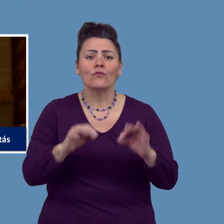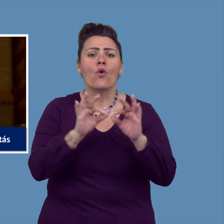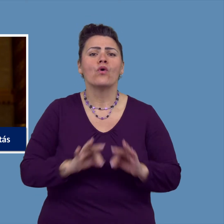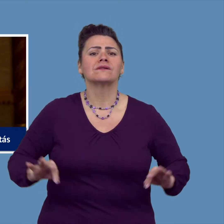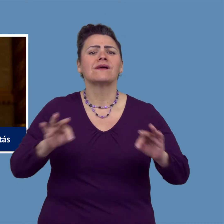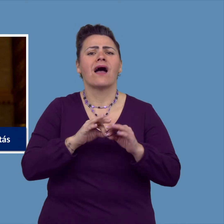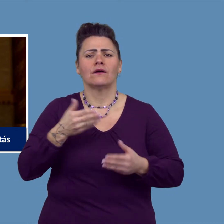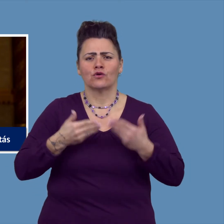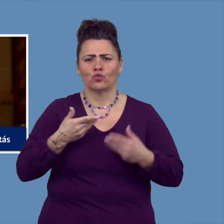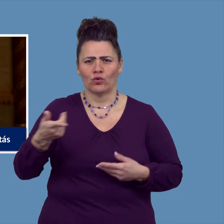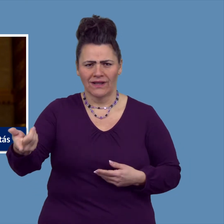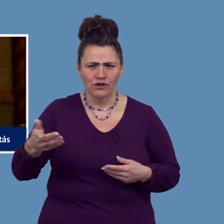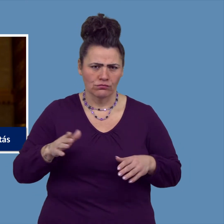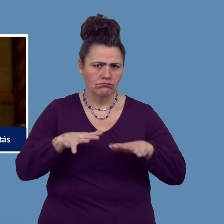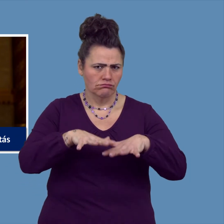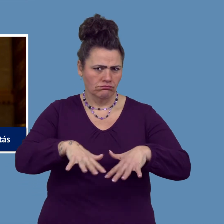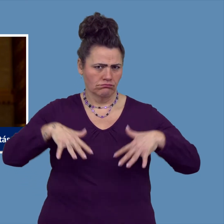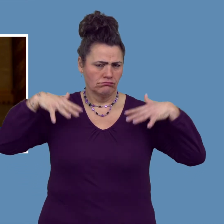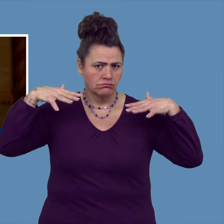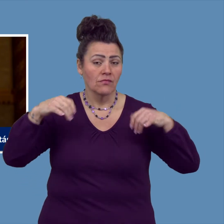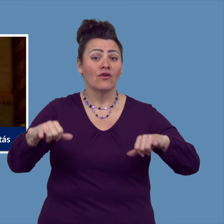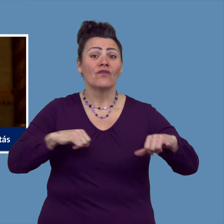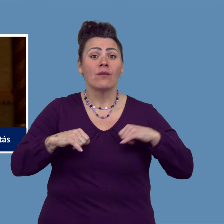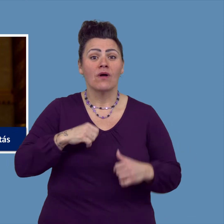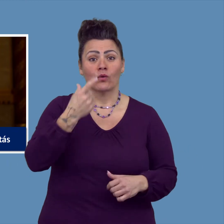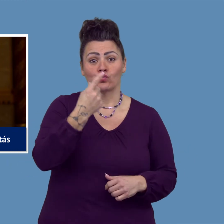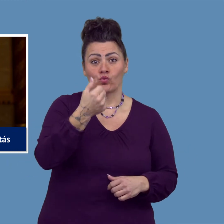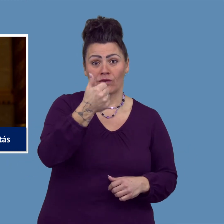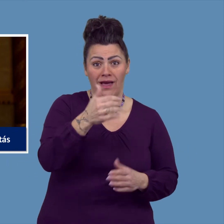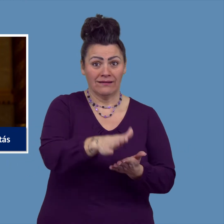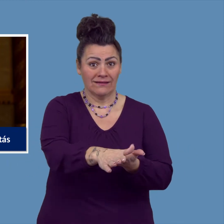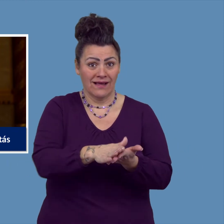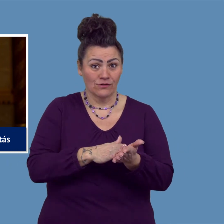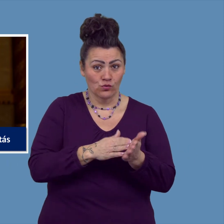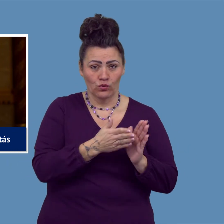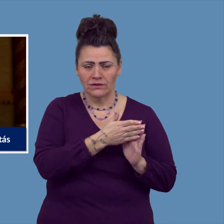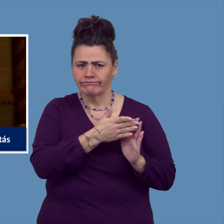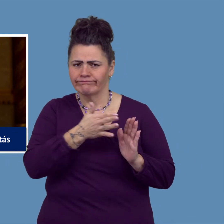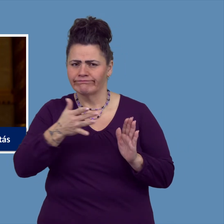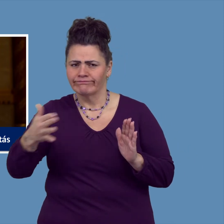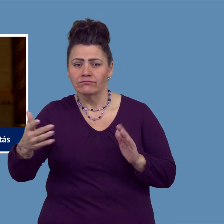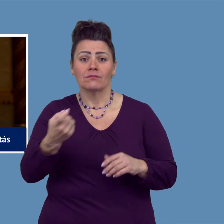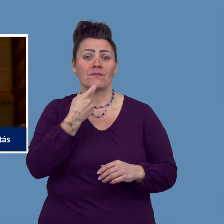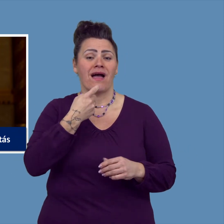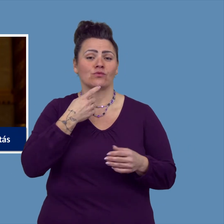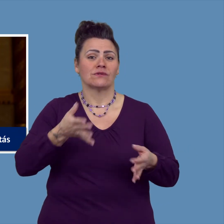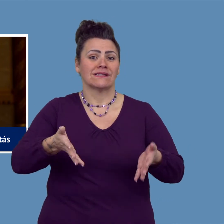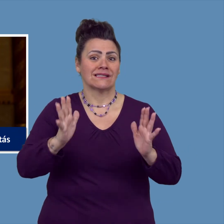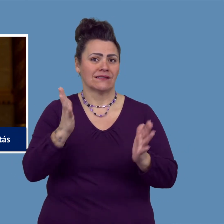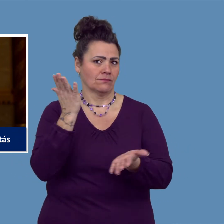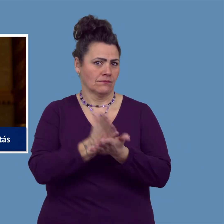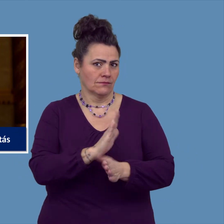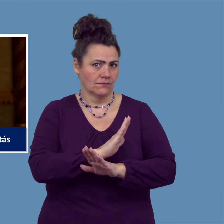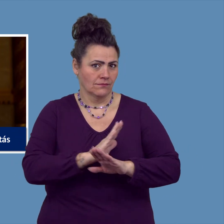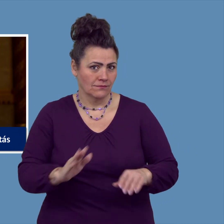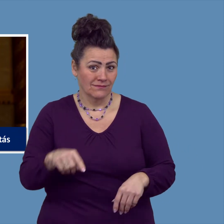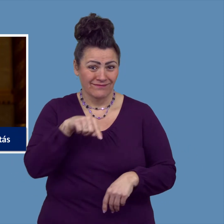február 21-én kezdődik és március 10-én zárul az országgyűlés tavaszi ülésszaka,